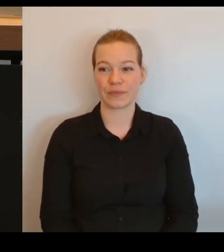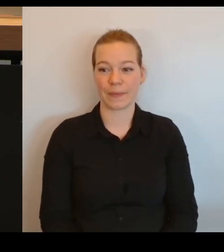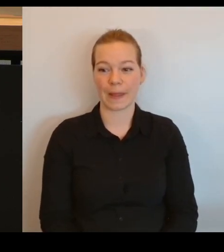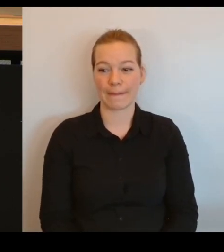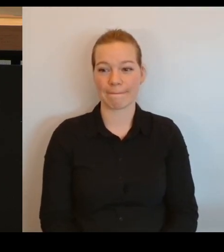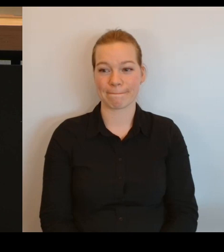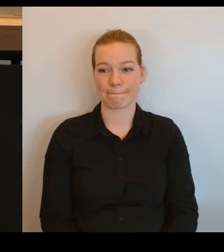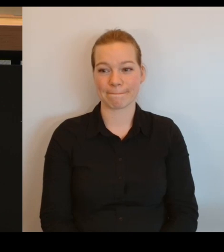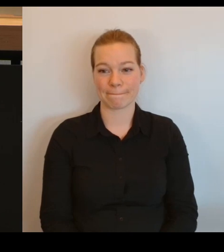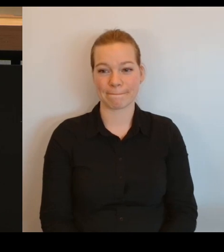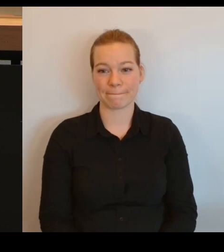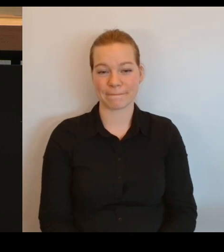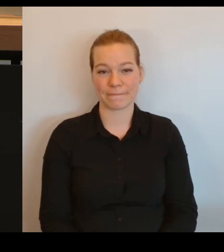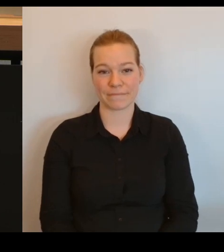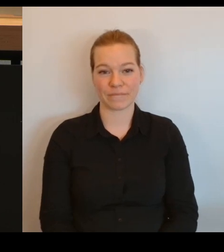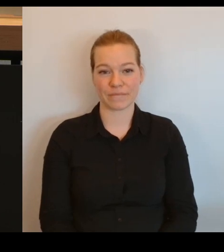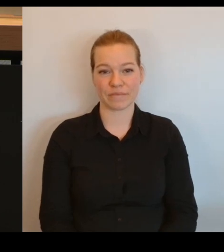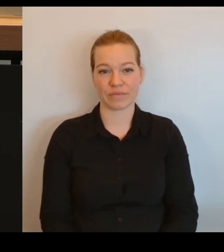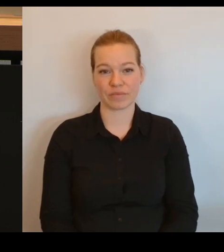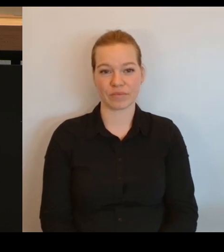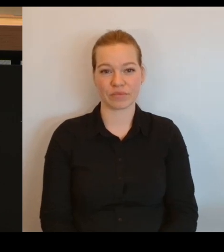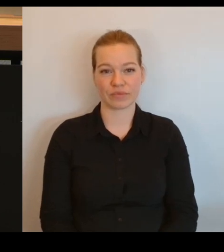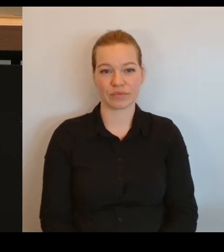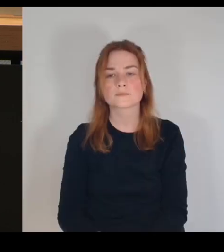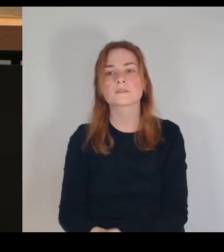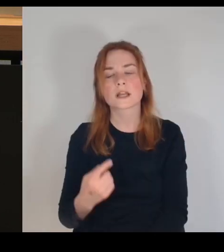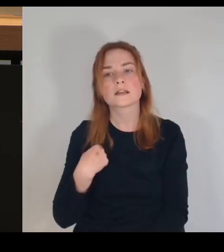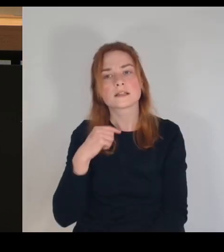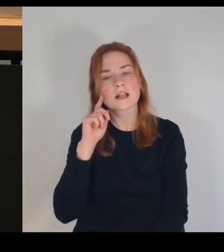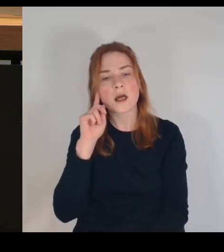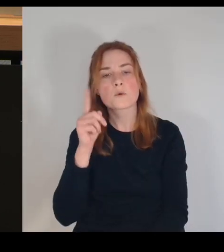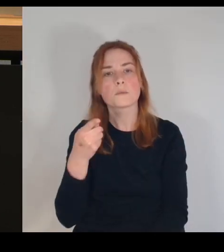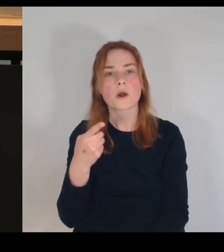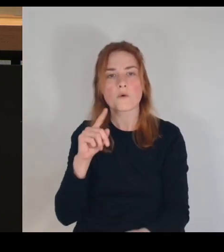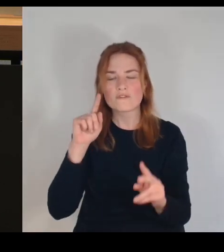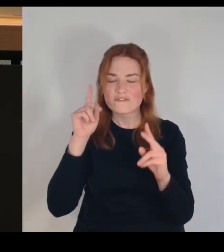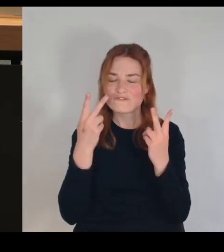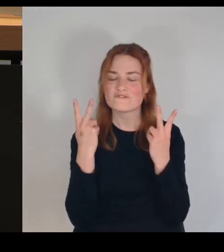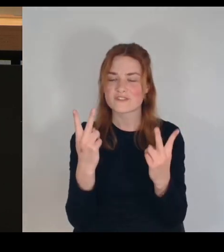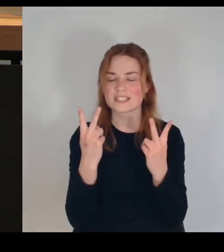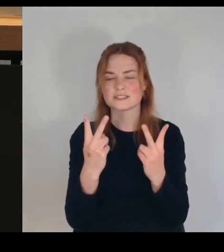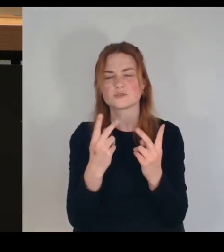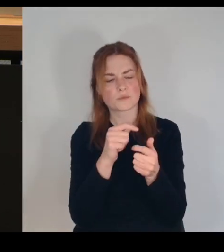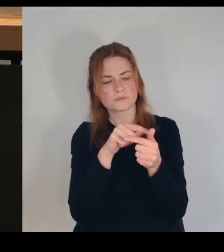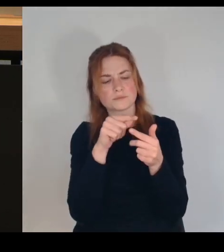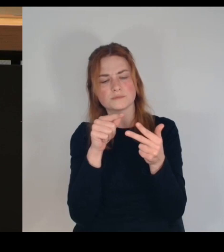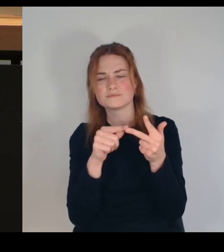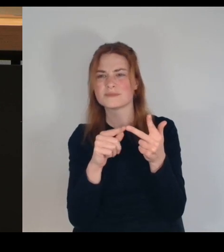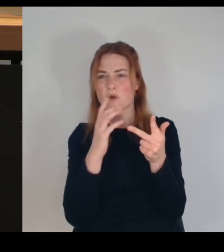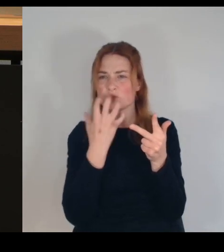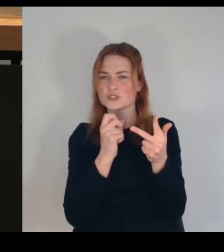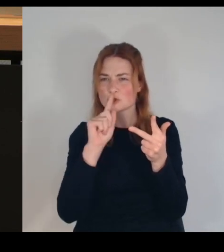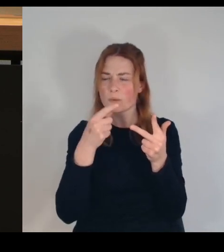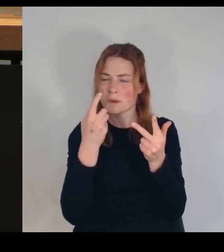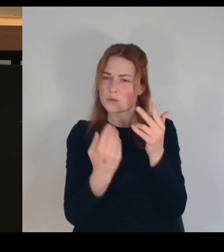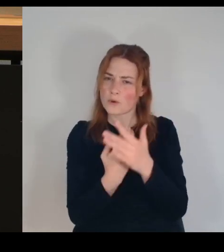die Pressemitteilung der BVG, aber ich finde, es macht einen Unterschied ob ich mich zu laufenden Tarifverhandlungen äußert.